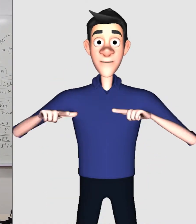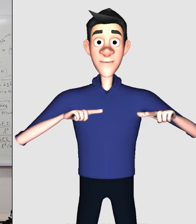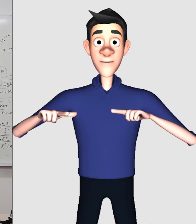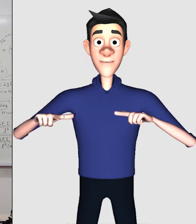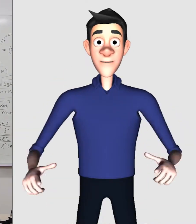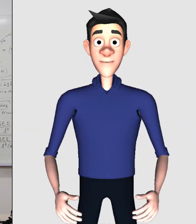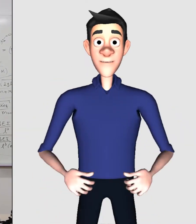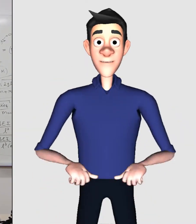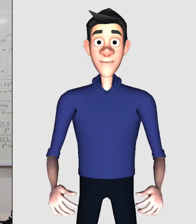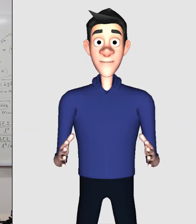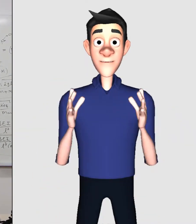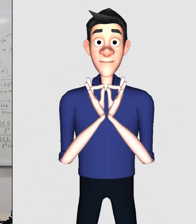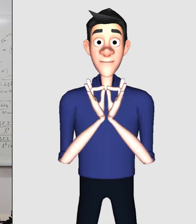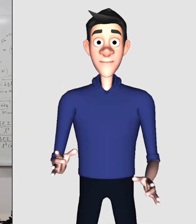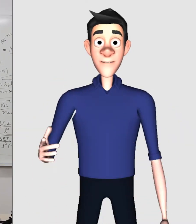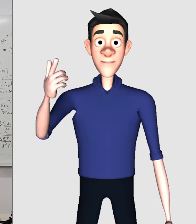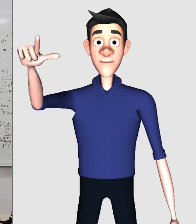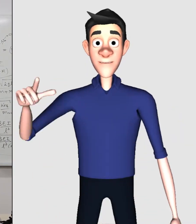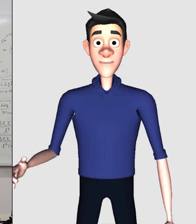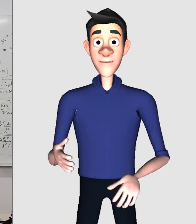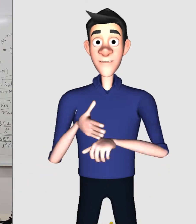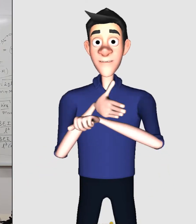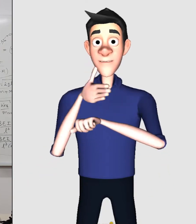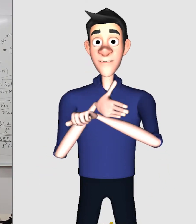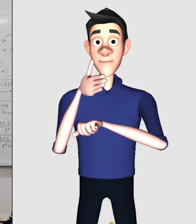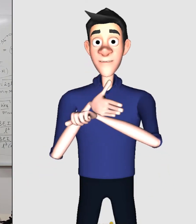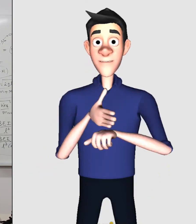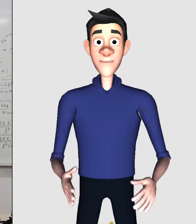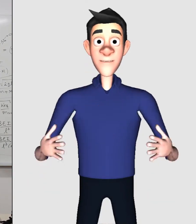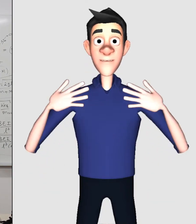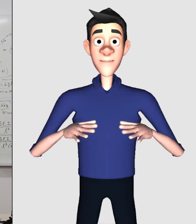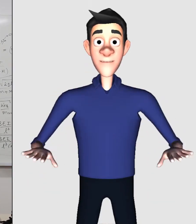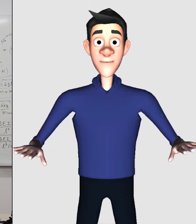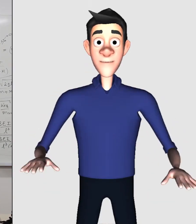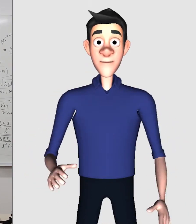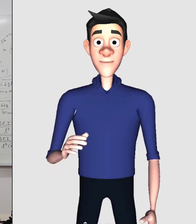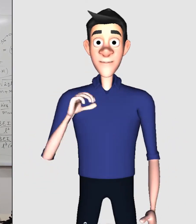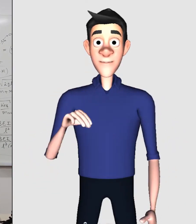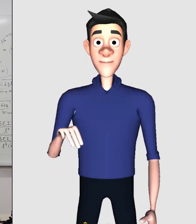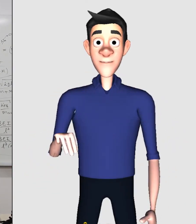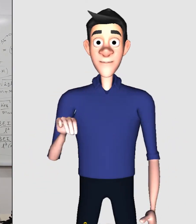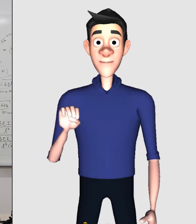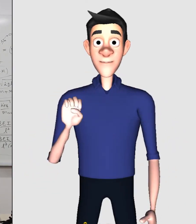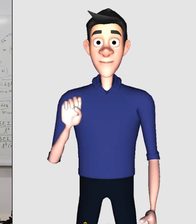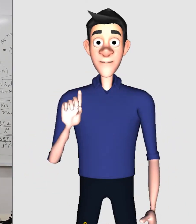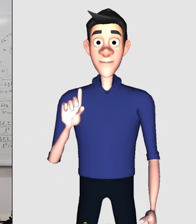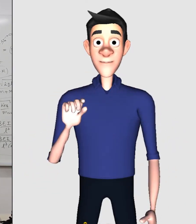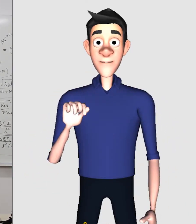Porque quando uma massa se cola em outra, eles andam mais devagar